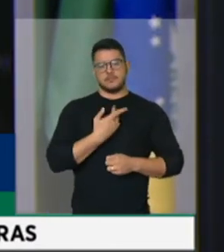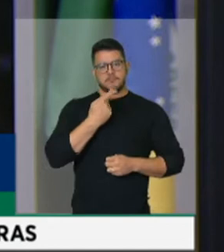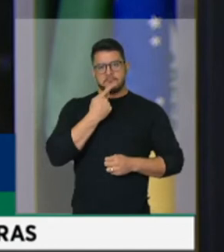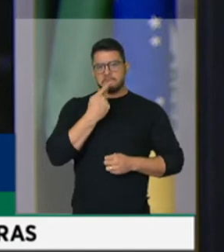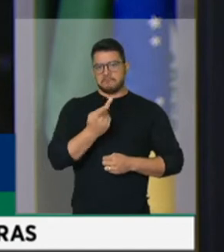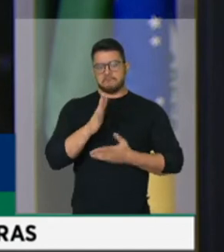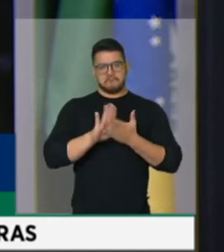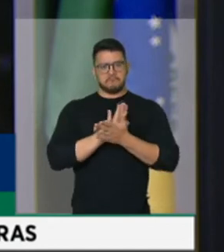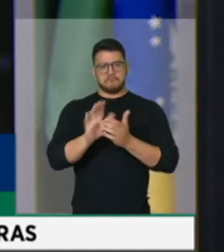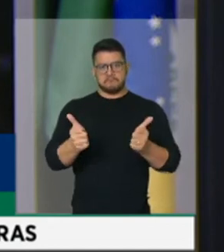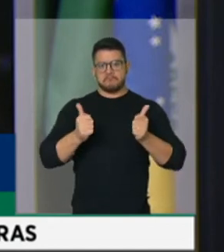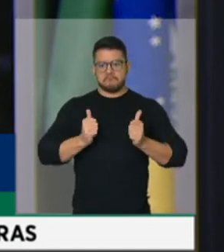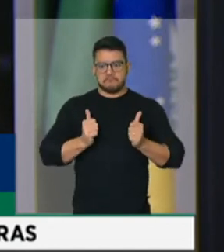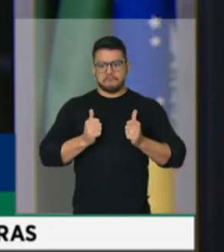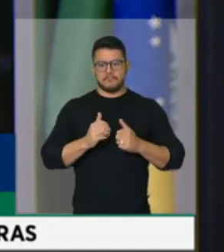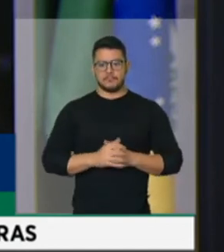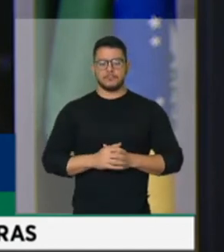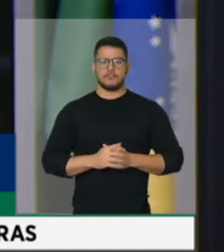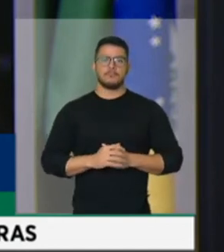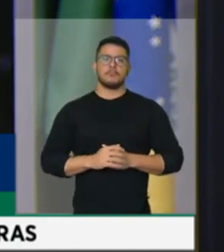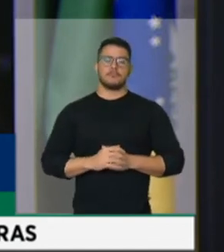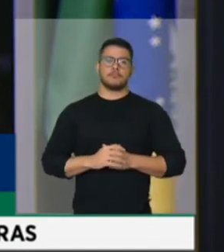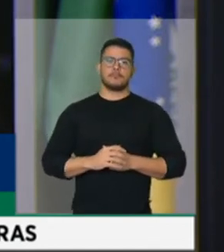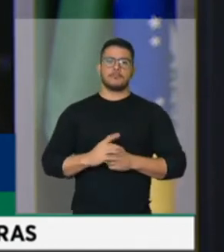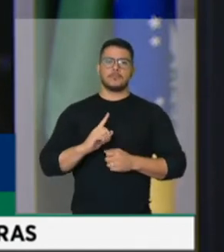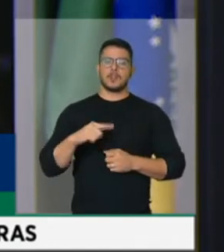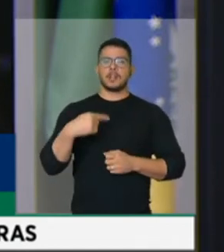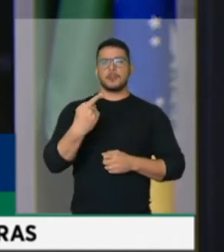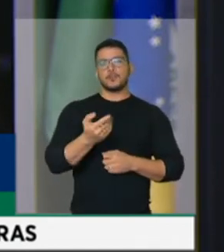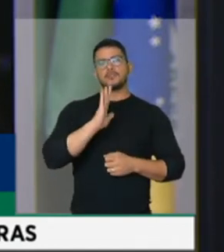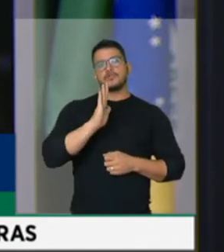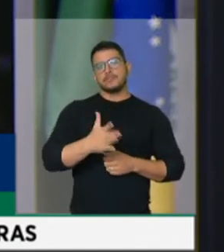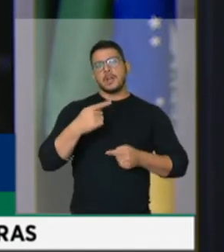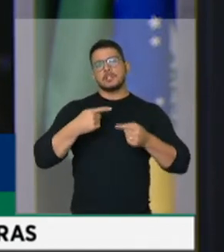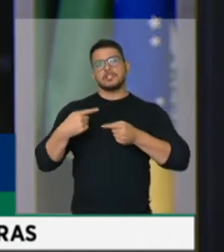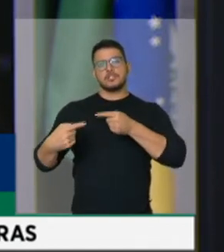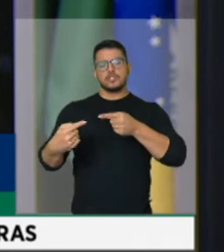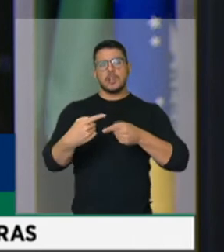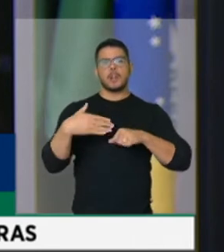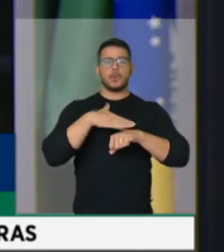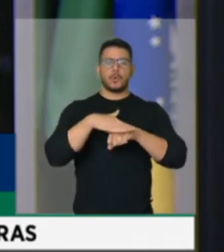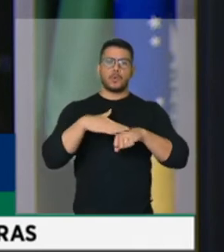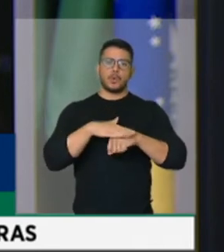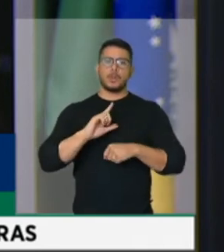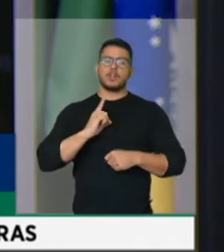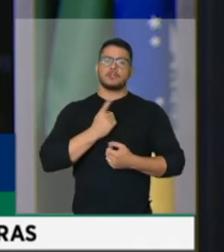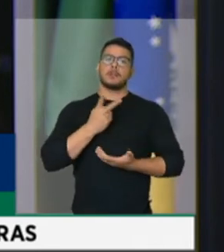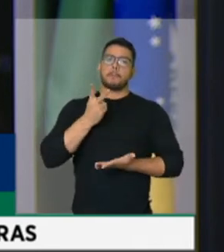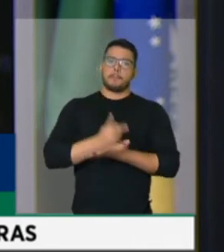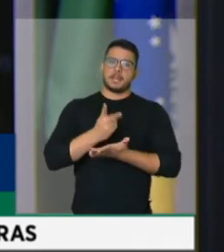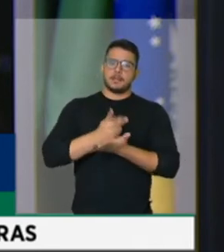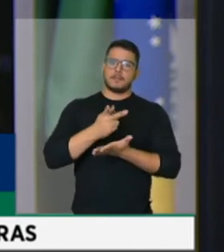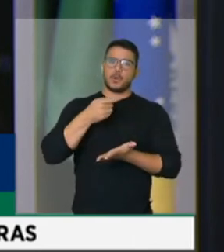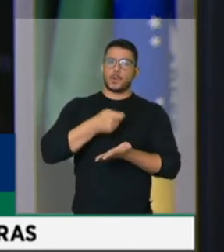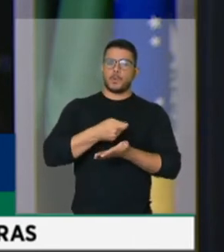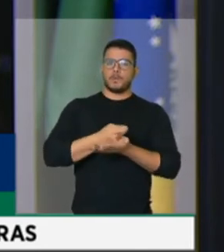10, 13, 14 E 15, NÃO OBTIVERAM APOIAMENTO PREVISTO NO ART. 120, PARÁGRAFO 4 ° DO REGIMENTO INTERNO DA CÂMARA DOS DEPUTADOS, RAZÃO PELA QUAL NÃO NOS